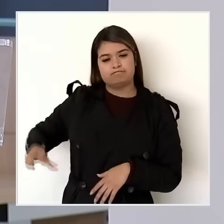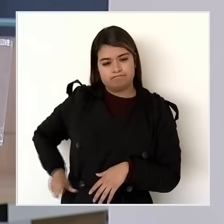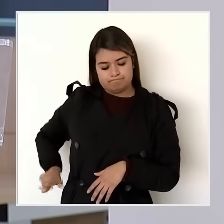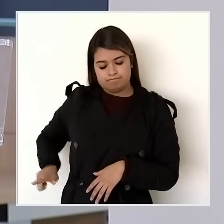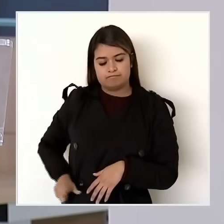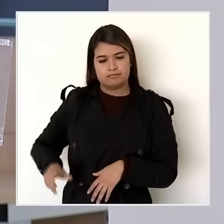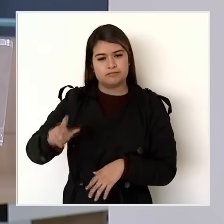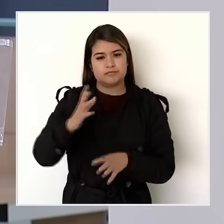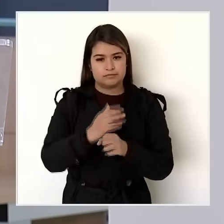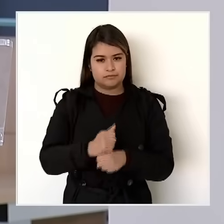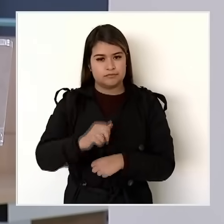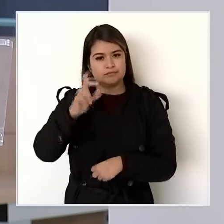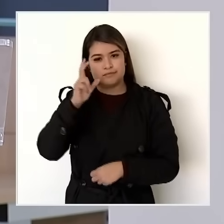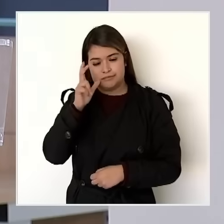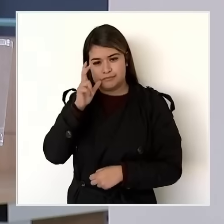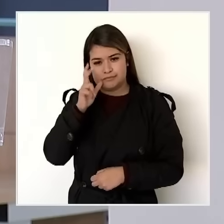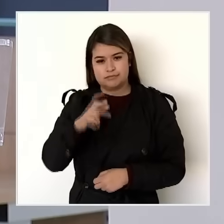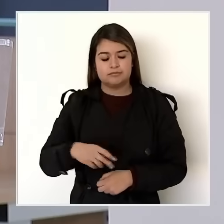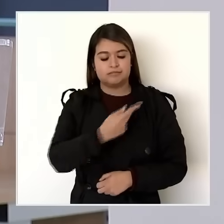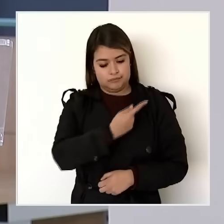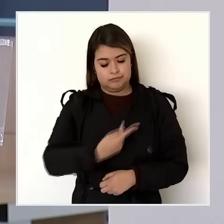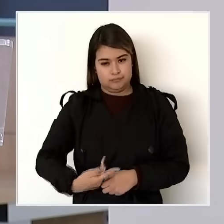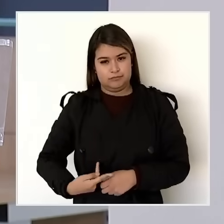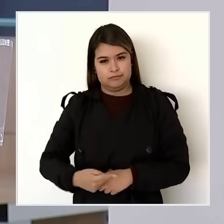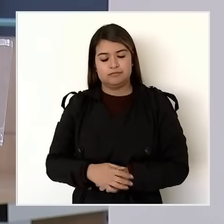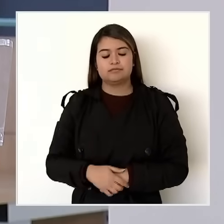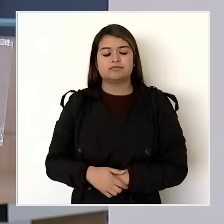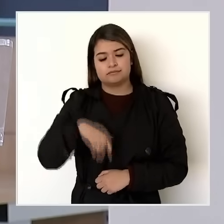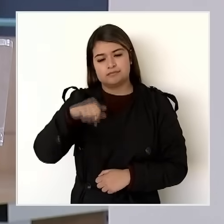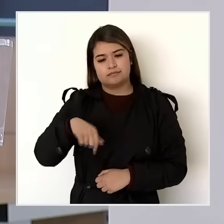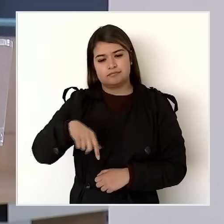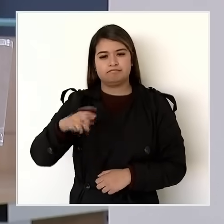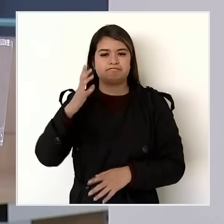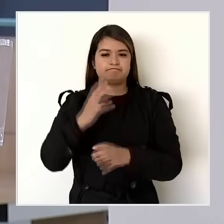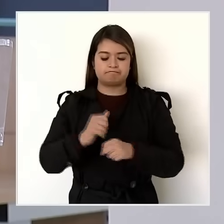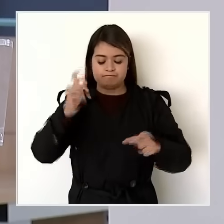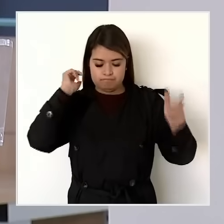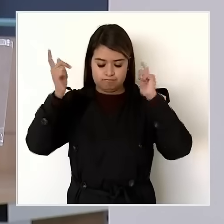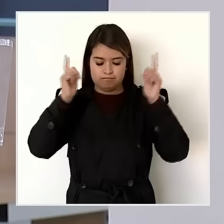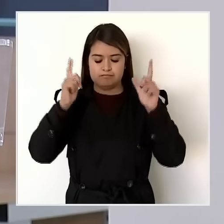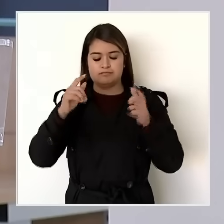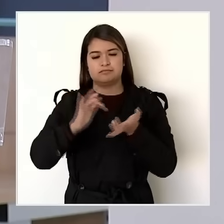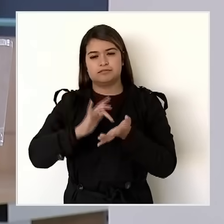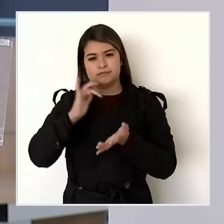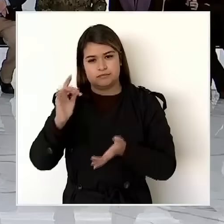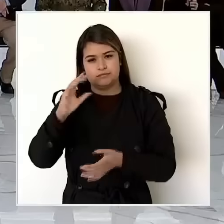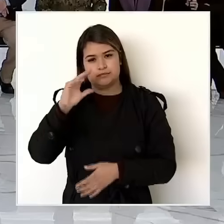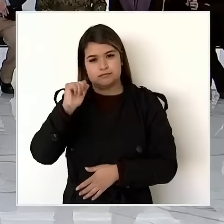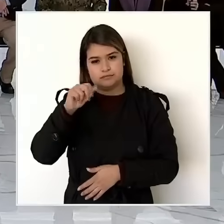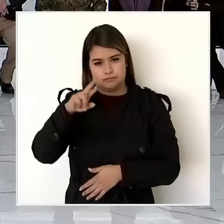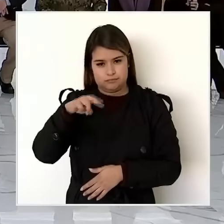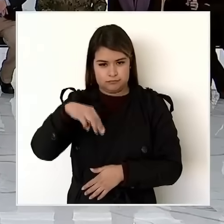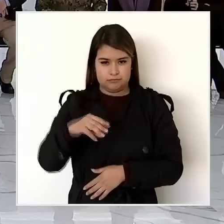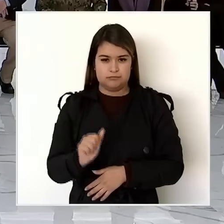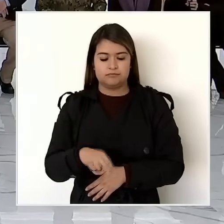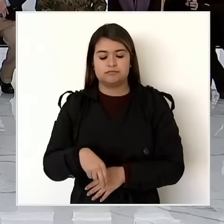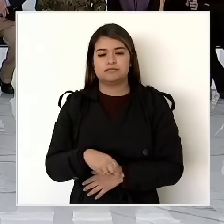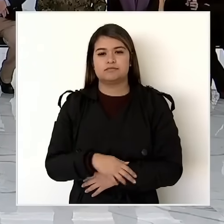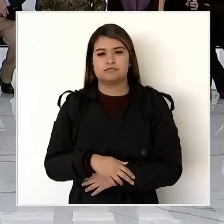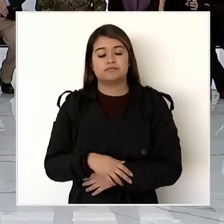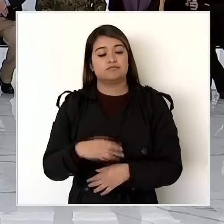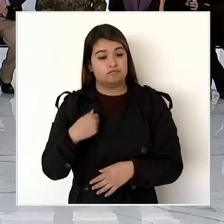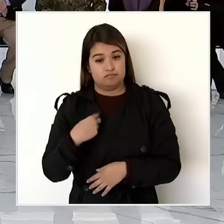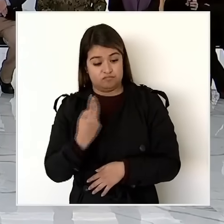la presidenta municipal Carmen Lilia Cantú Rosas. Y los felicito además a ambos por el buen trabajo